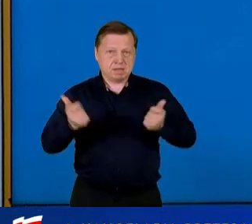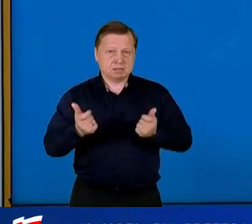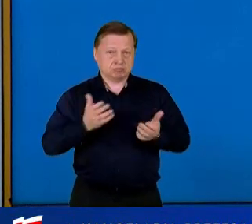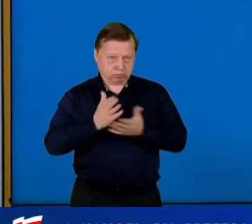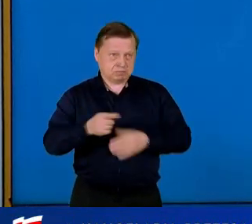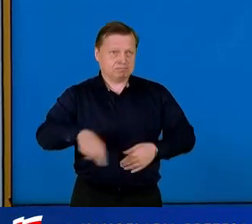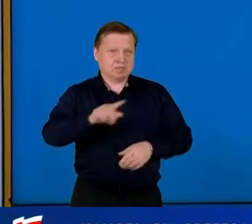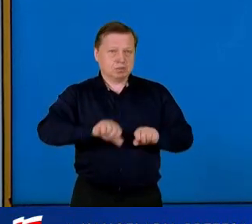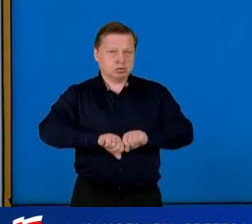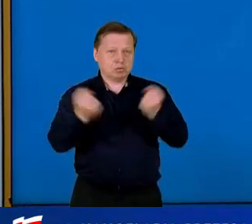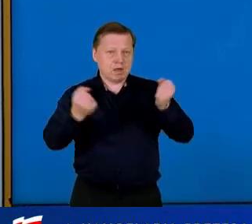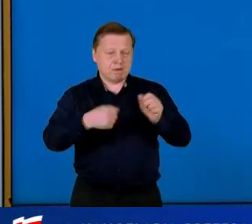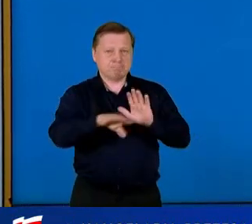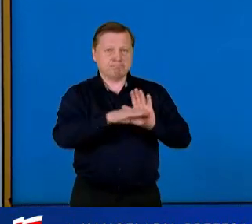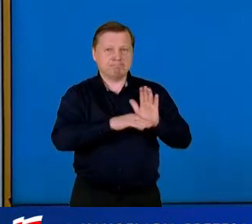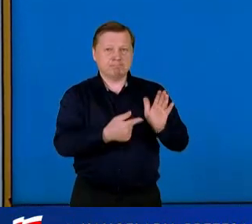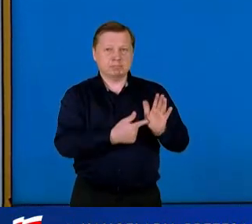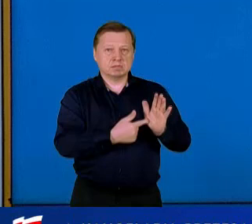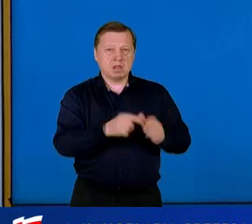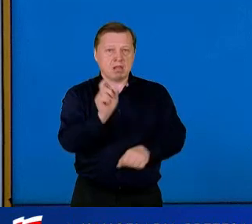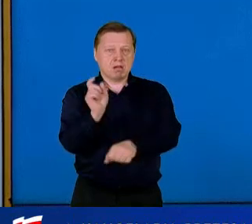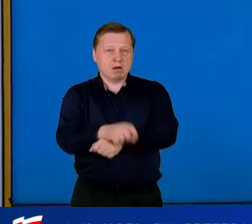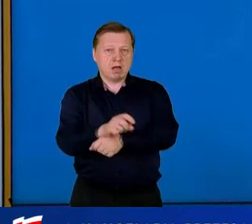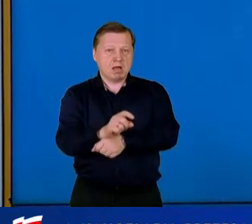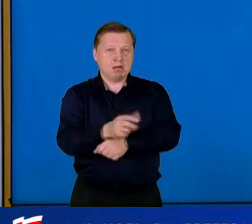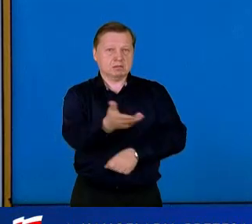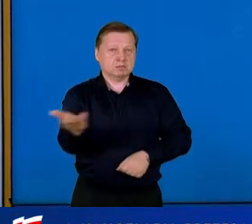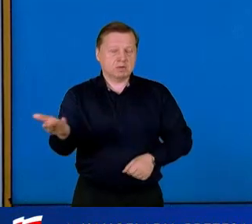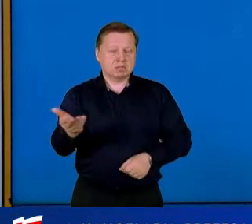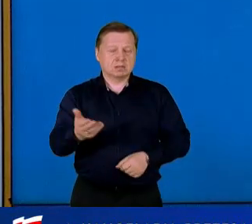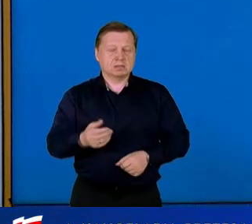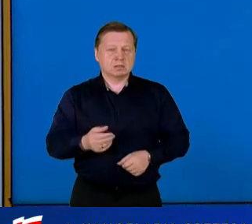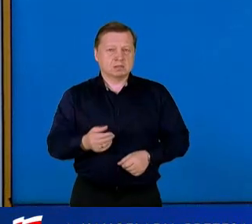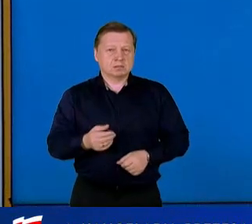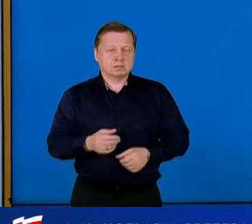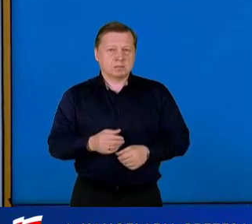w ten sposób nie tylko lekceważymy własne życie,